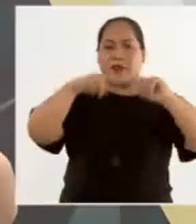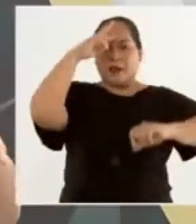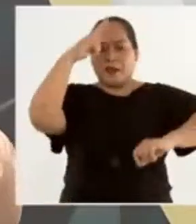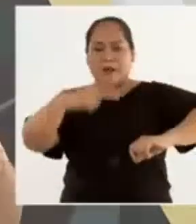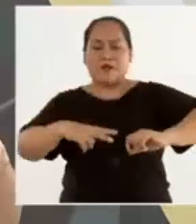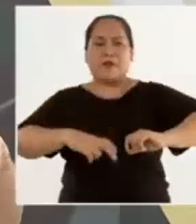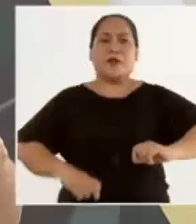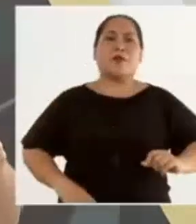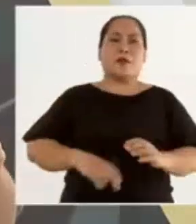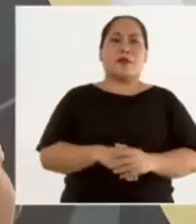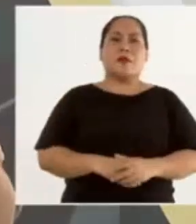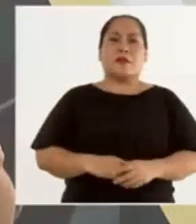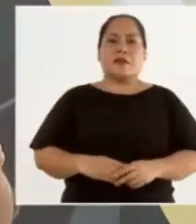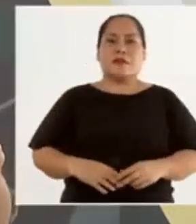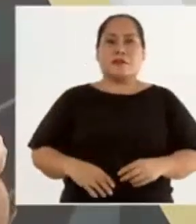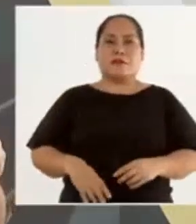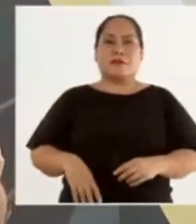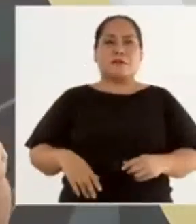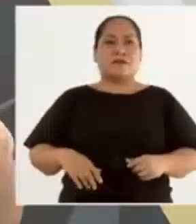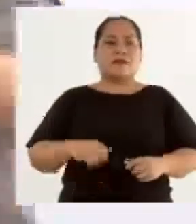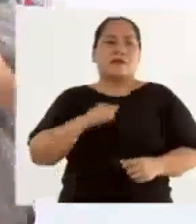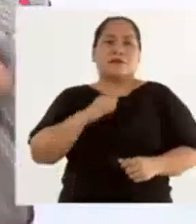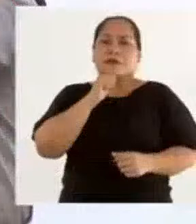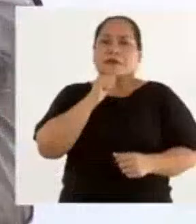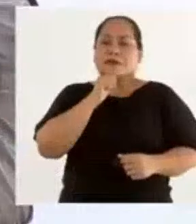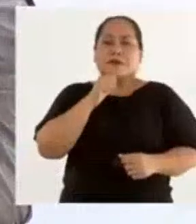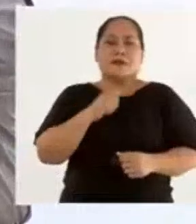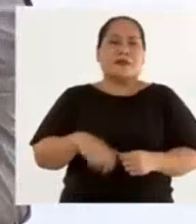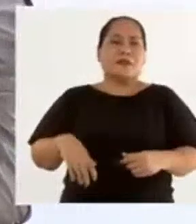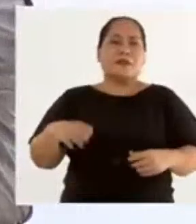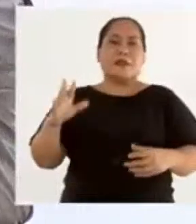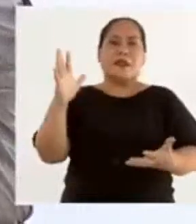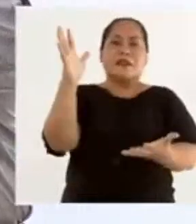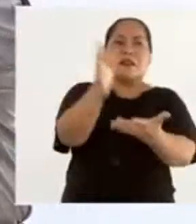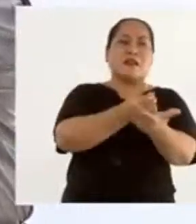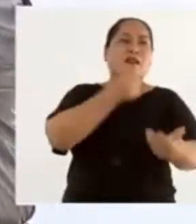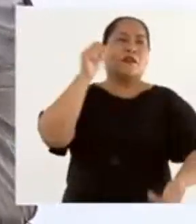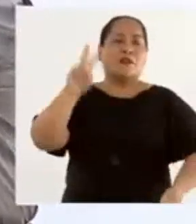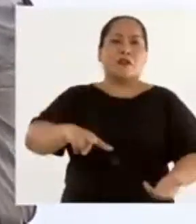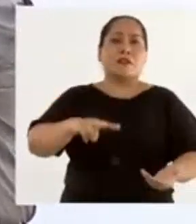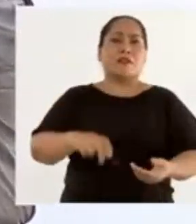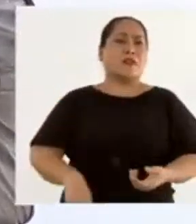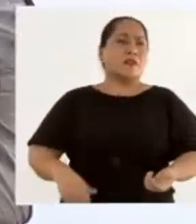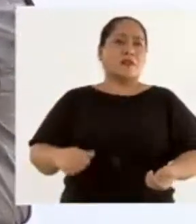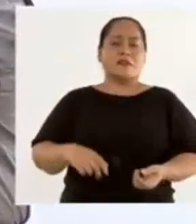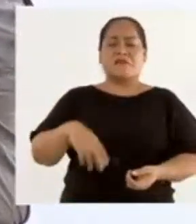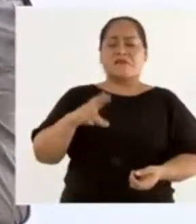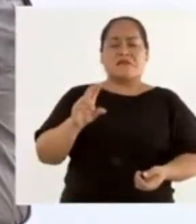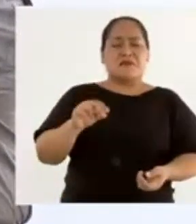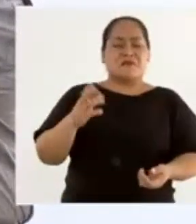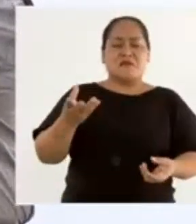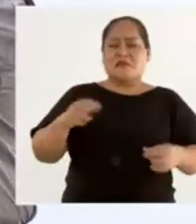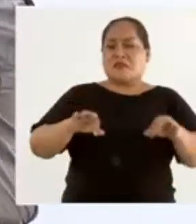compañeras y compañeros, sería posible sin el compromiso del personal de el IN Bienestar.